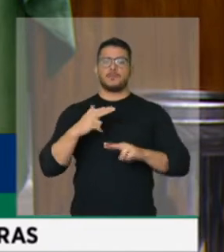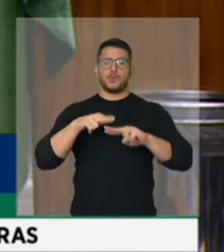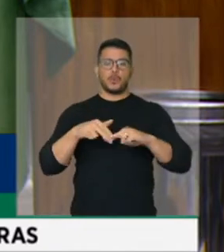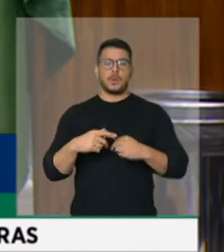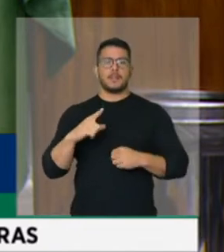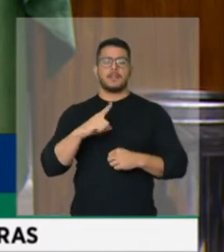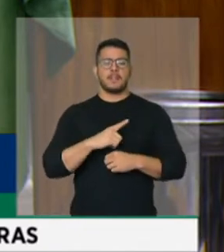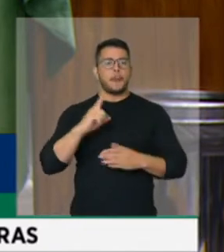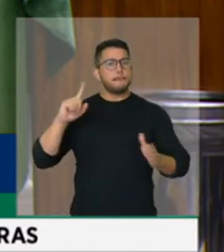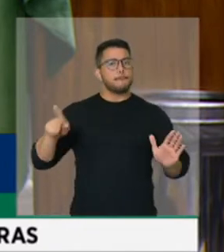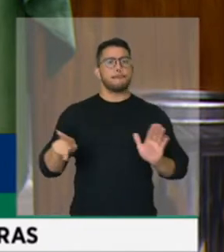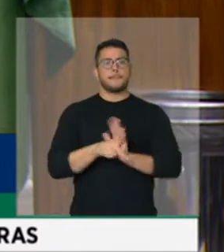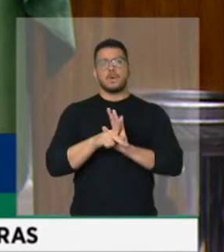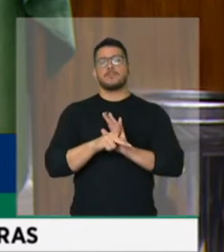A DIFERENÇA E A NECESSIDADE